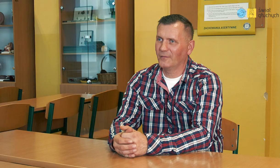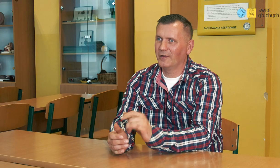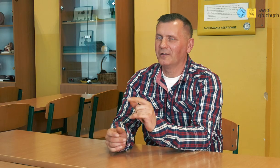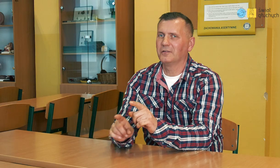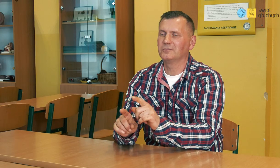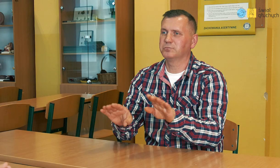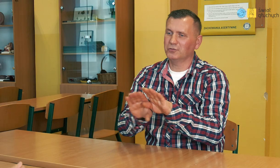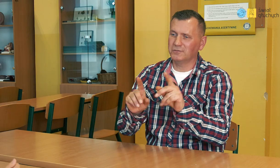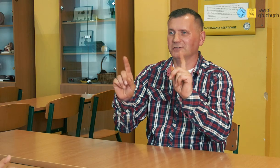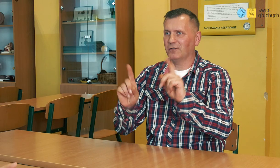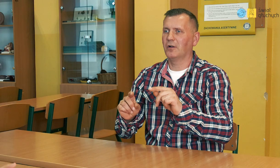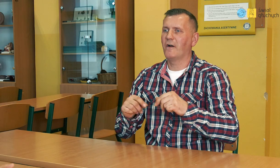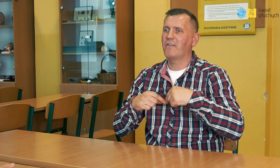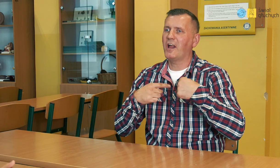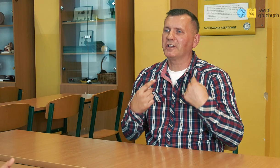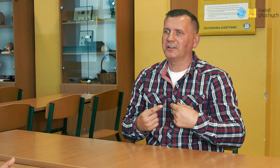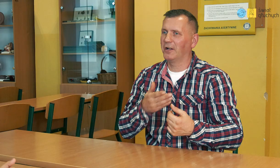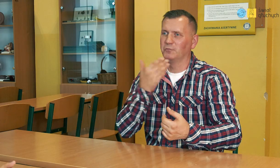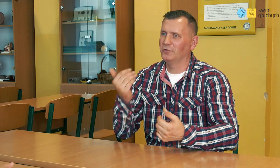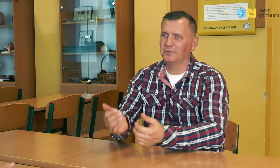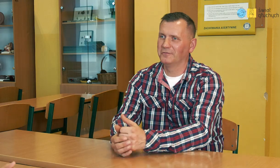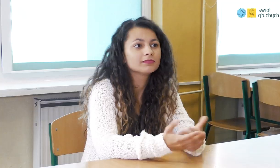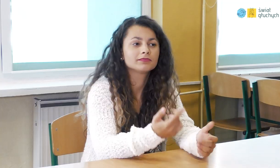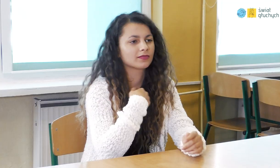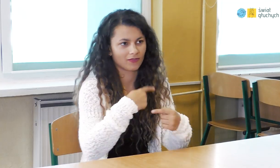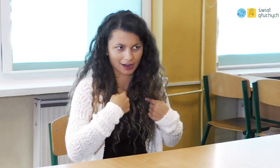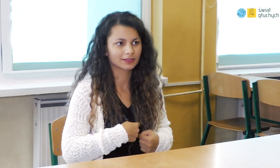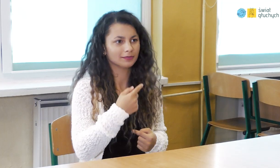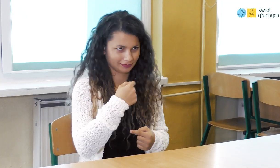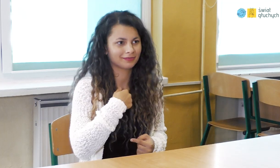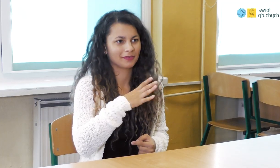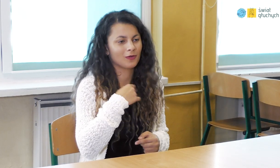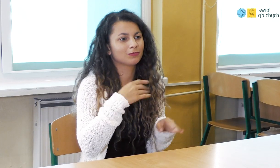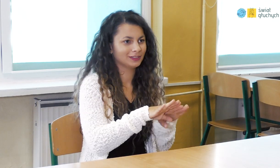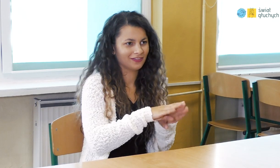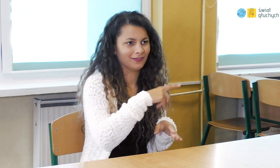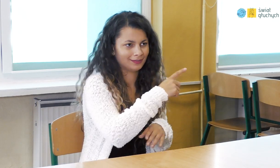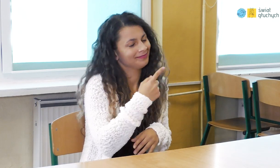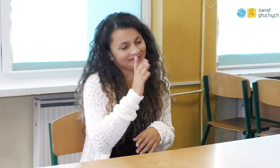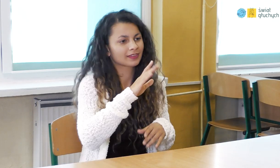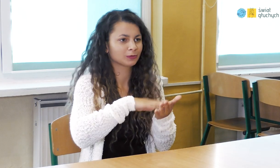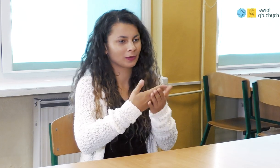U mnie w podstawówce i w szkole zawodowej nie było Walentynek. U mnie były.